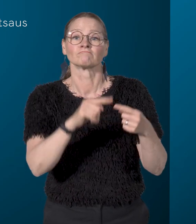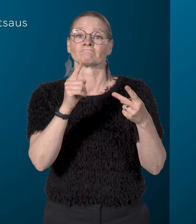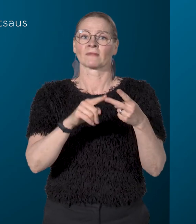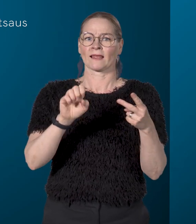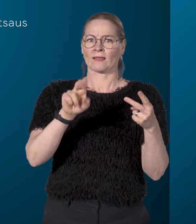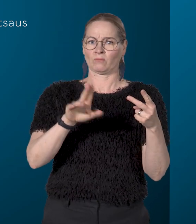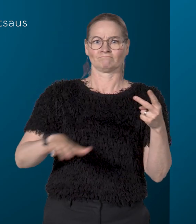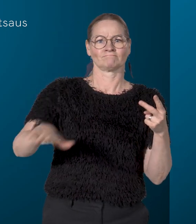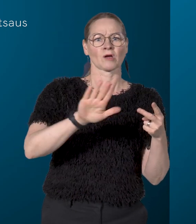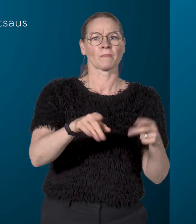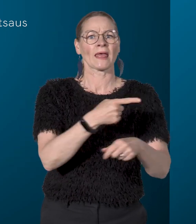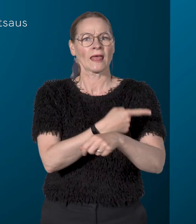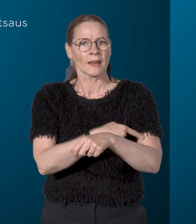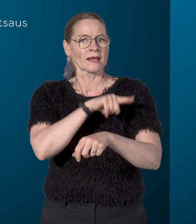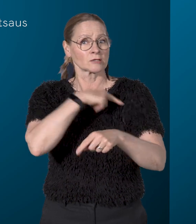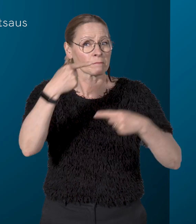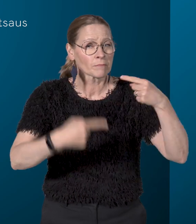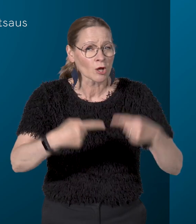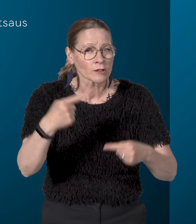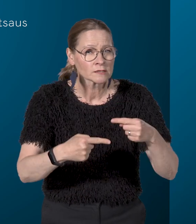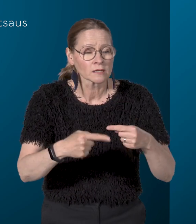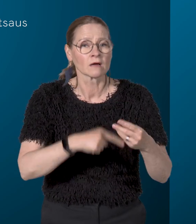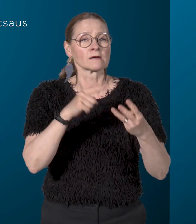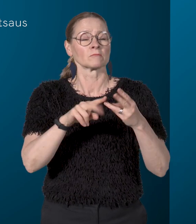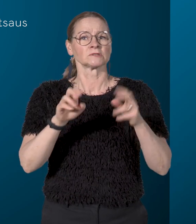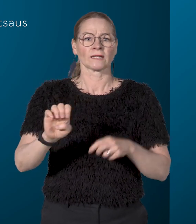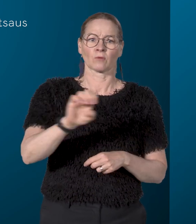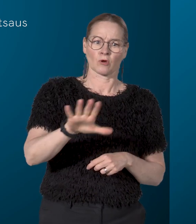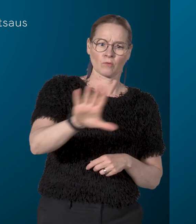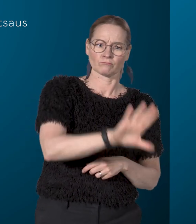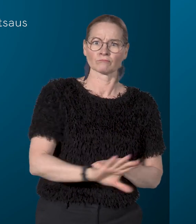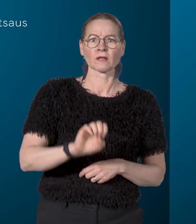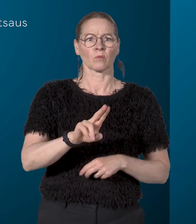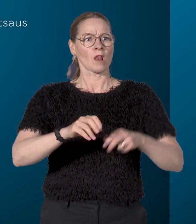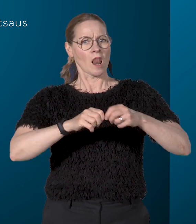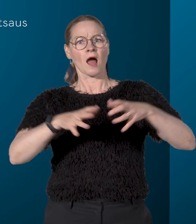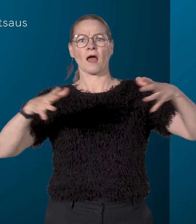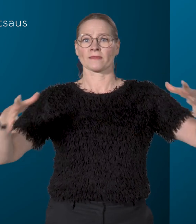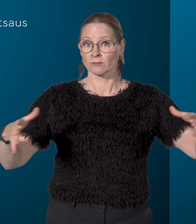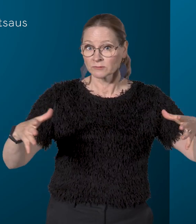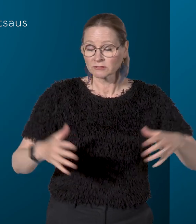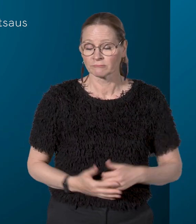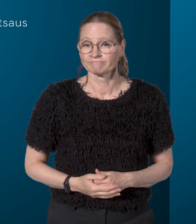n energiapolitiikkaa sekä EU:n laajentumista.